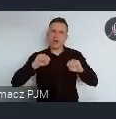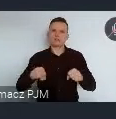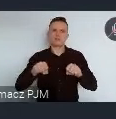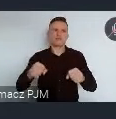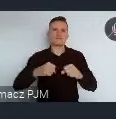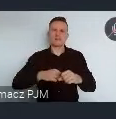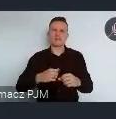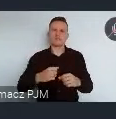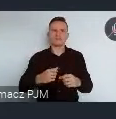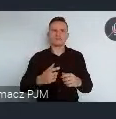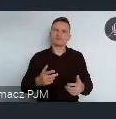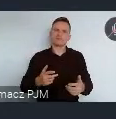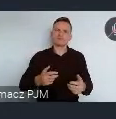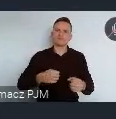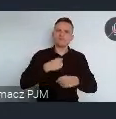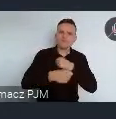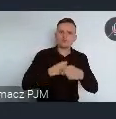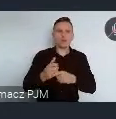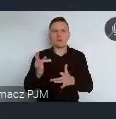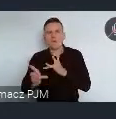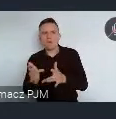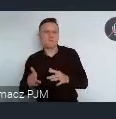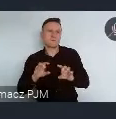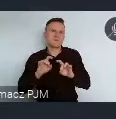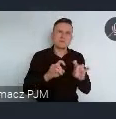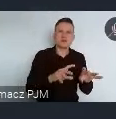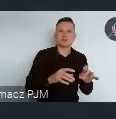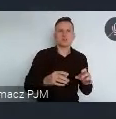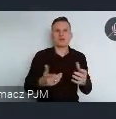uczestniczyć w swoim życiu, takim po pracy.